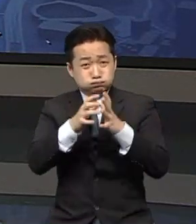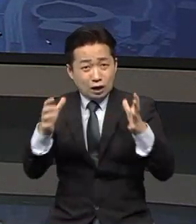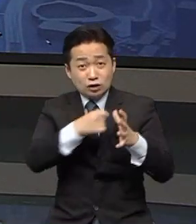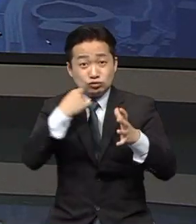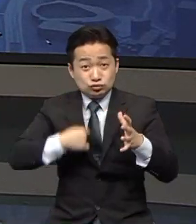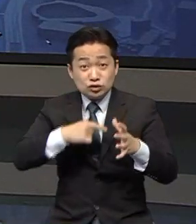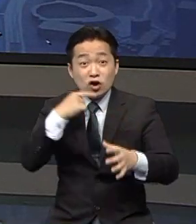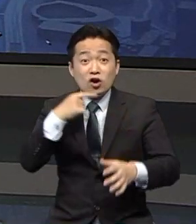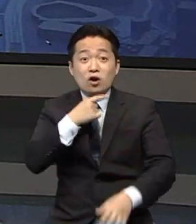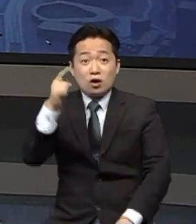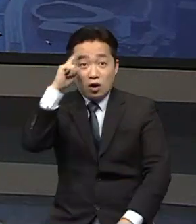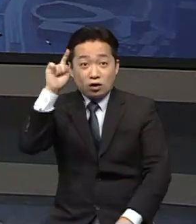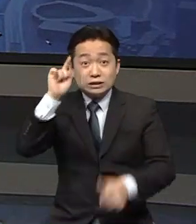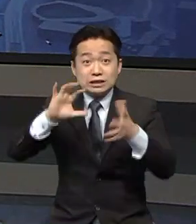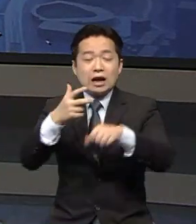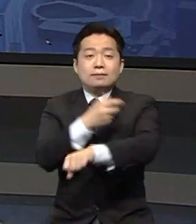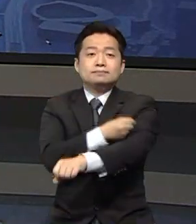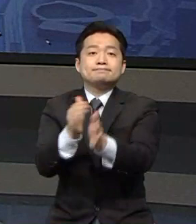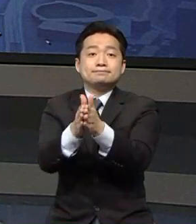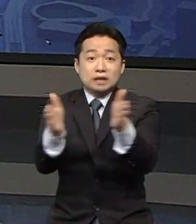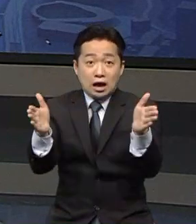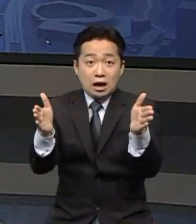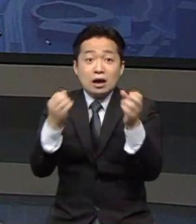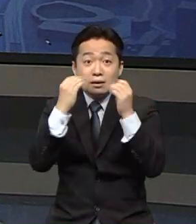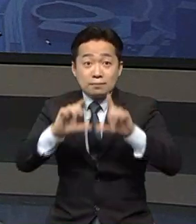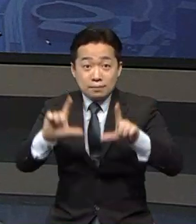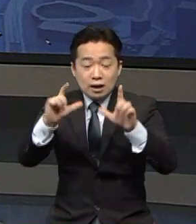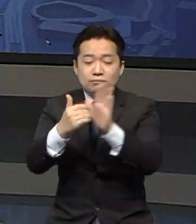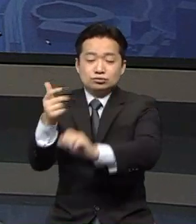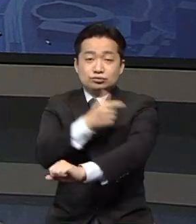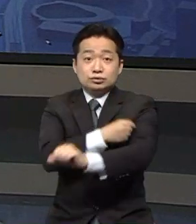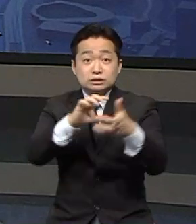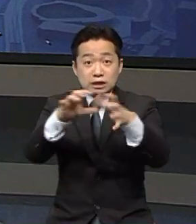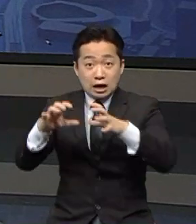러시아도 접종을 시작했는데요. 새해에는 백신 접종 국가가 30여 곳으로